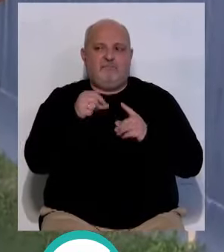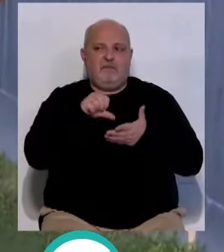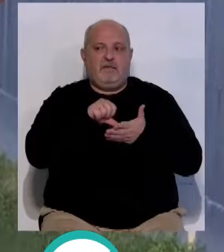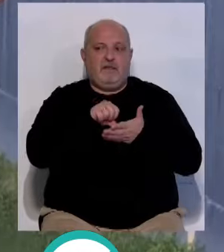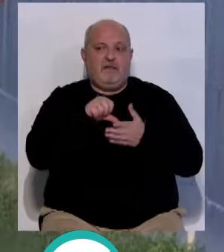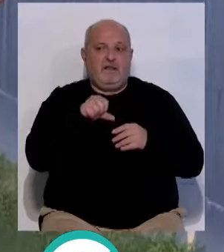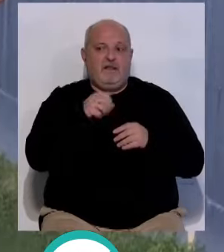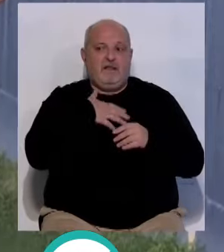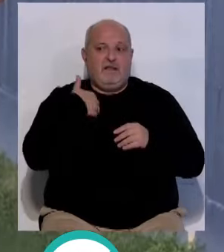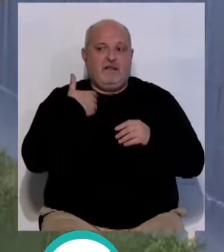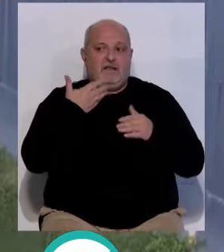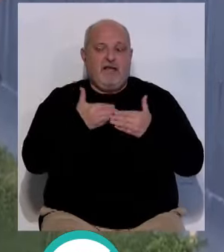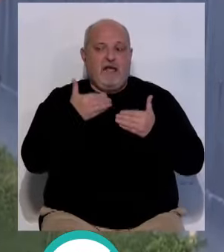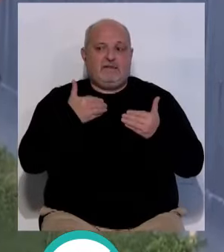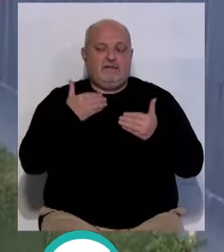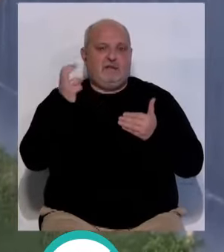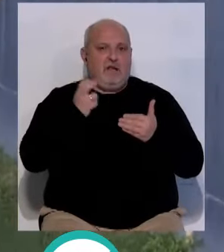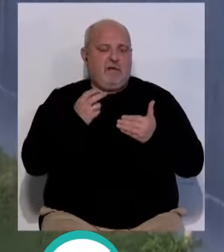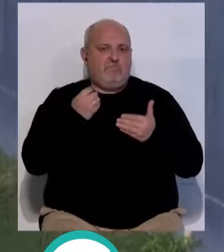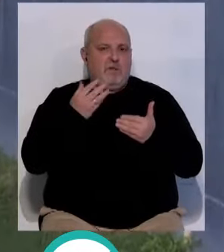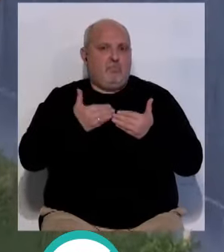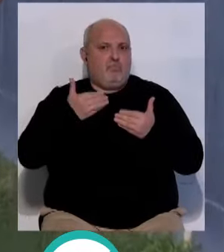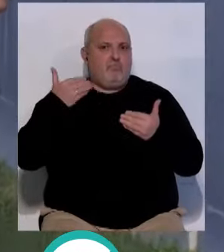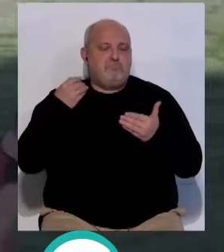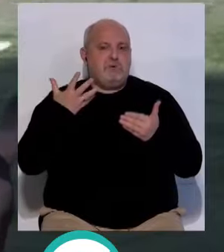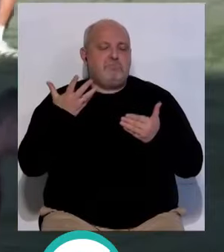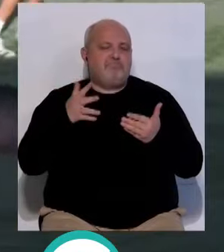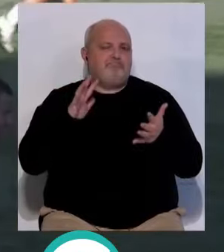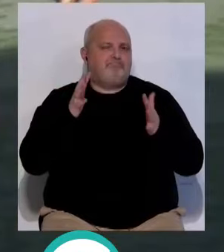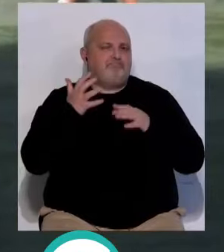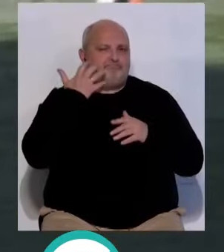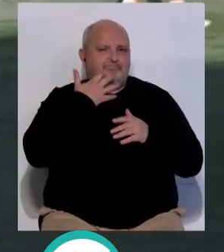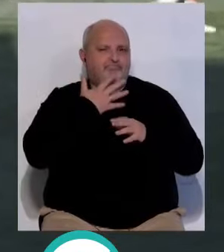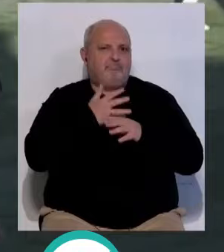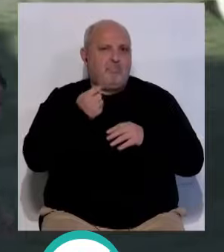el mundo quería que estuviera aquí porque había rendido muy bien pero es un poco como Escalante